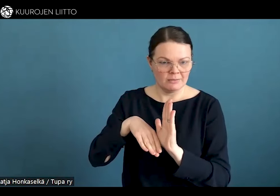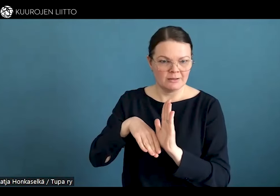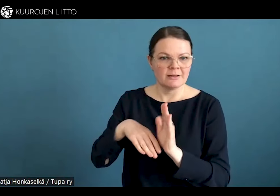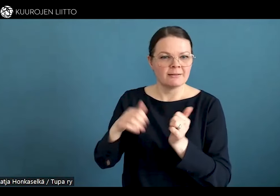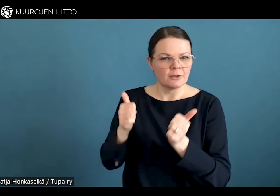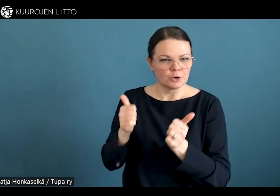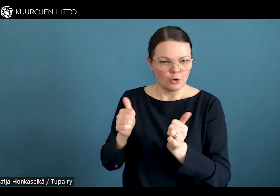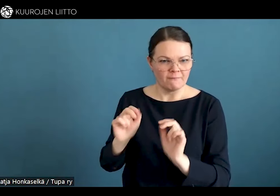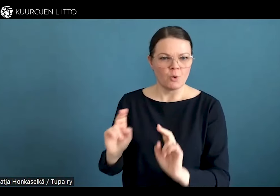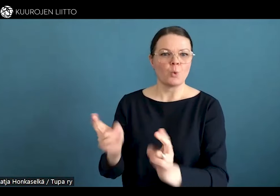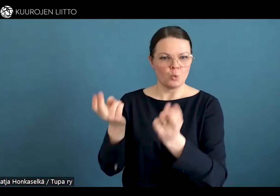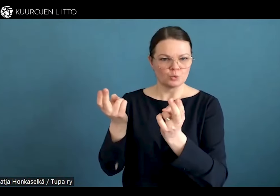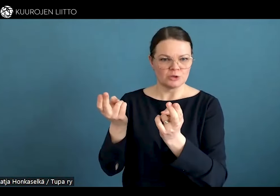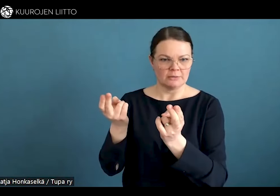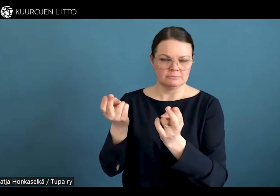jota toivomme kovasti.